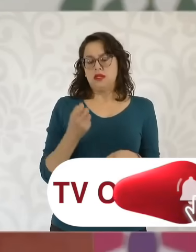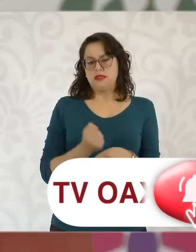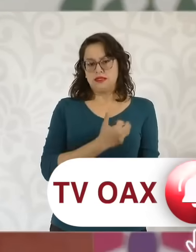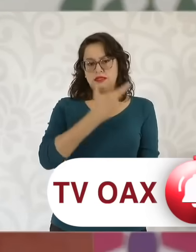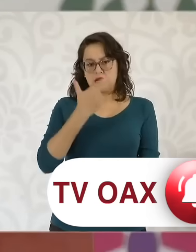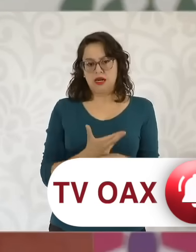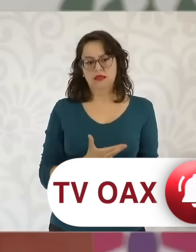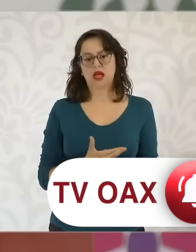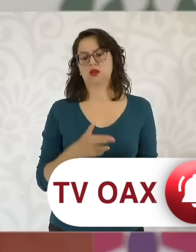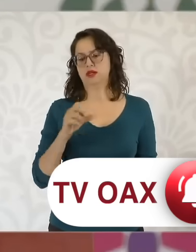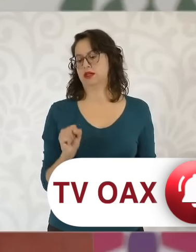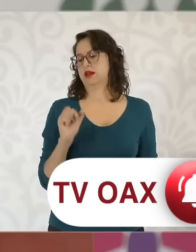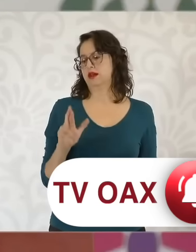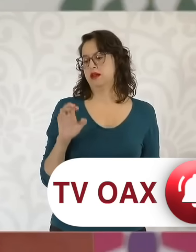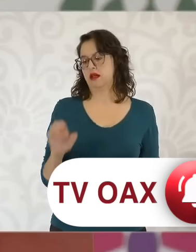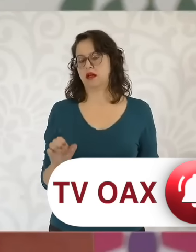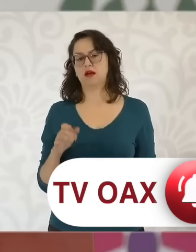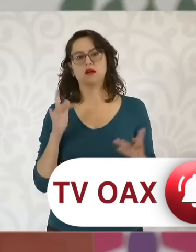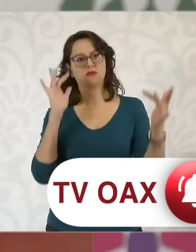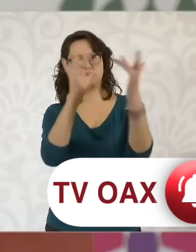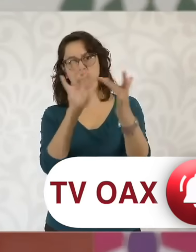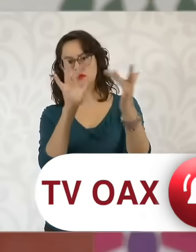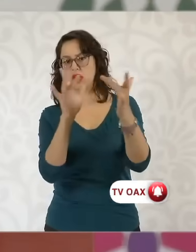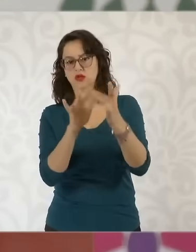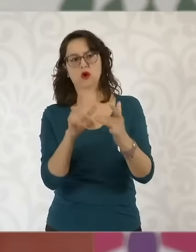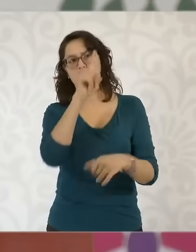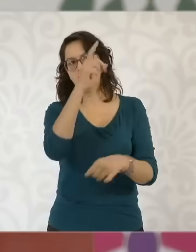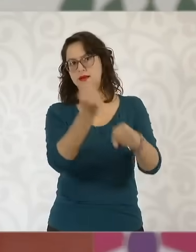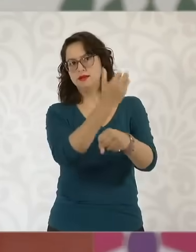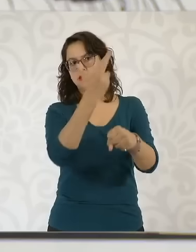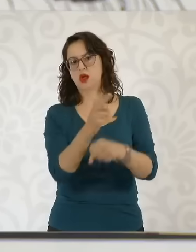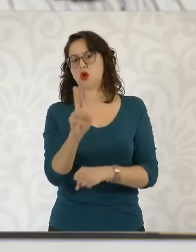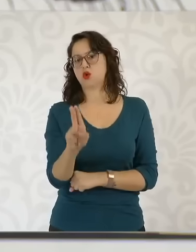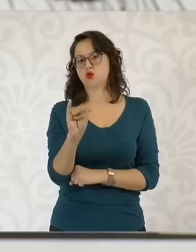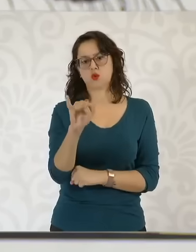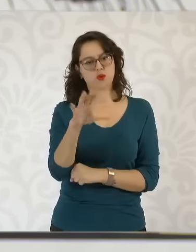fuente tiene muy buena relación con el secretario Rubio. Se ha avanzado mucho en muchos temas.